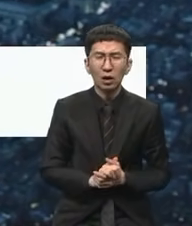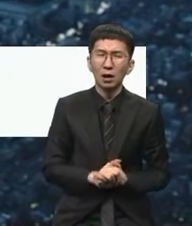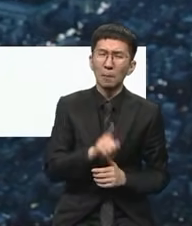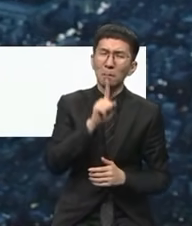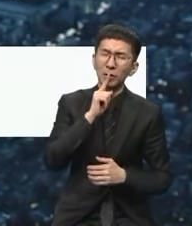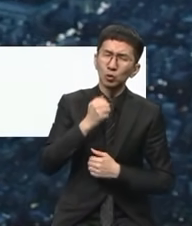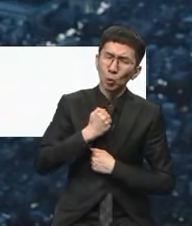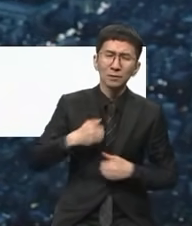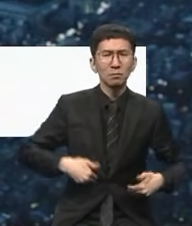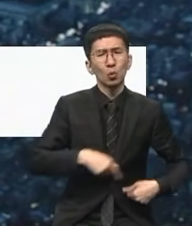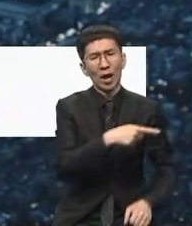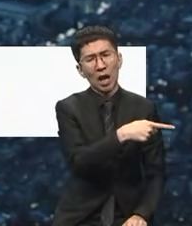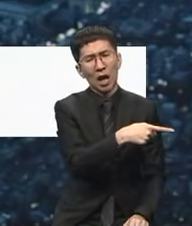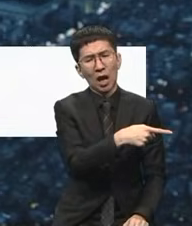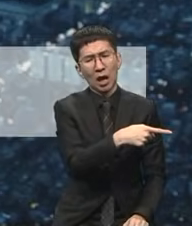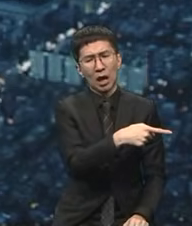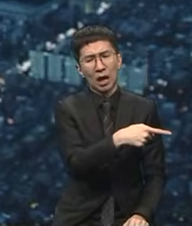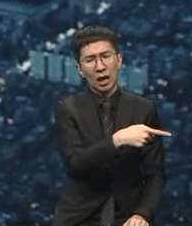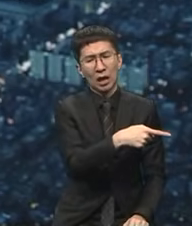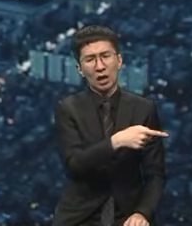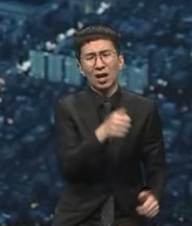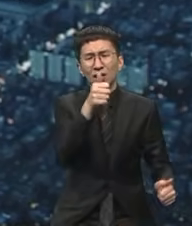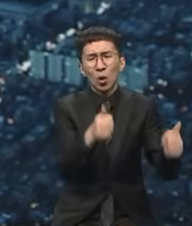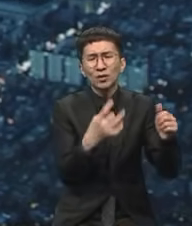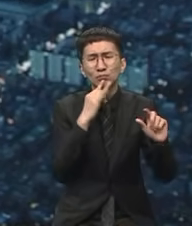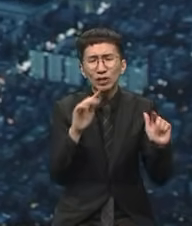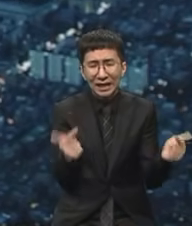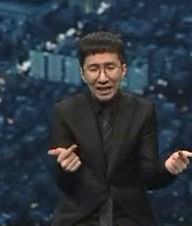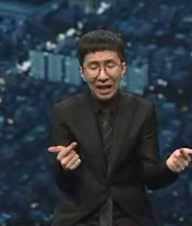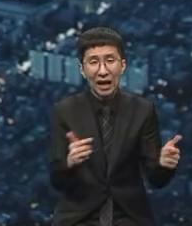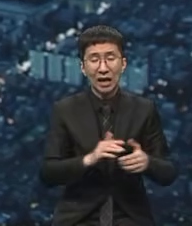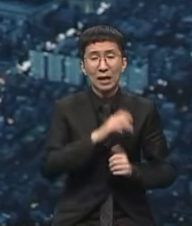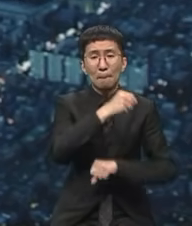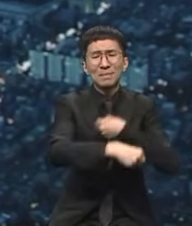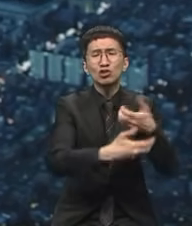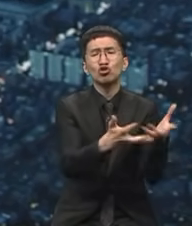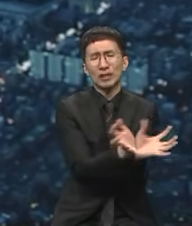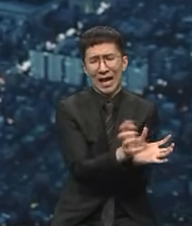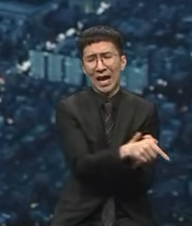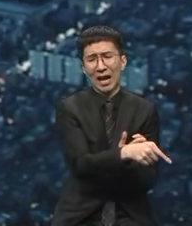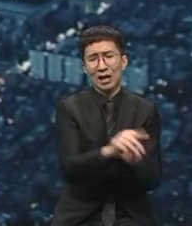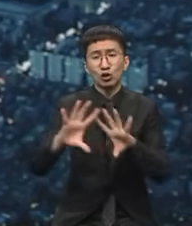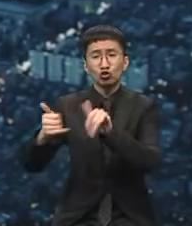왜냐하면 그냥 경쟁 관계를 넘어서 민주당을 국민들께 어떻게 더 믿음직한